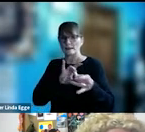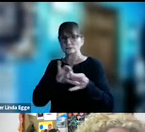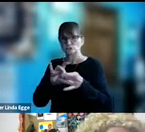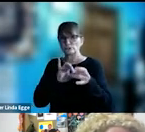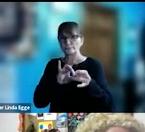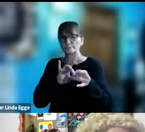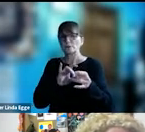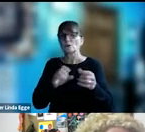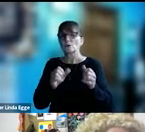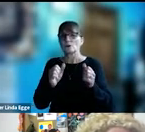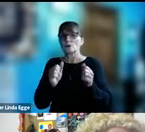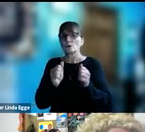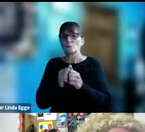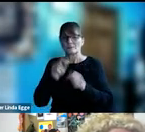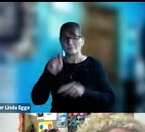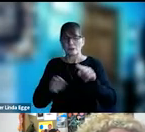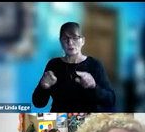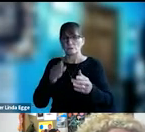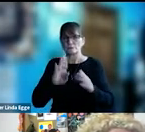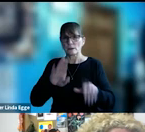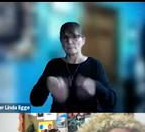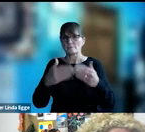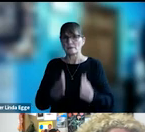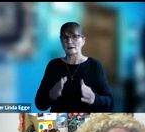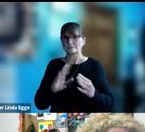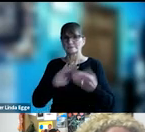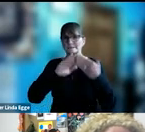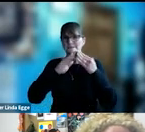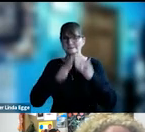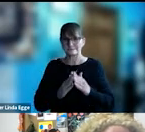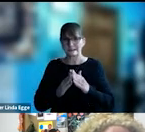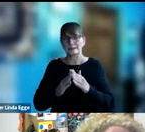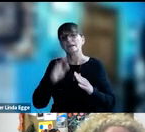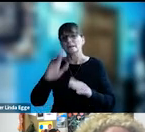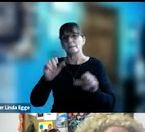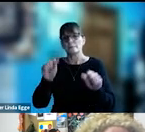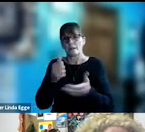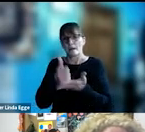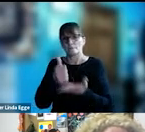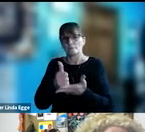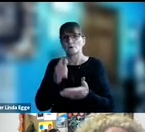con varios proveedores en la ciudad puede ser muy útil. Así que hay una lista de espera de un año